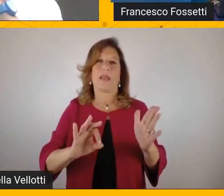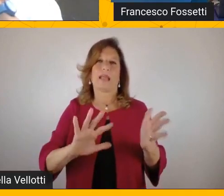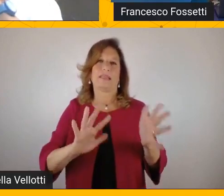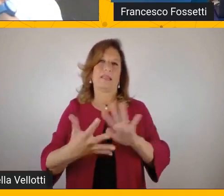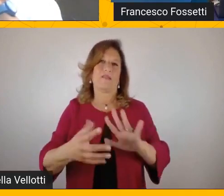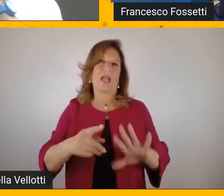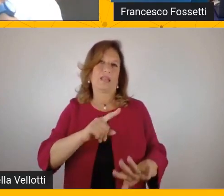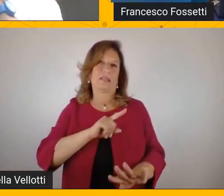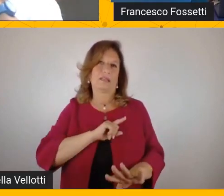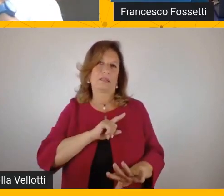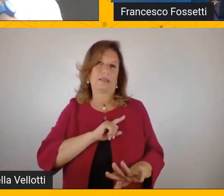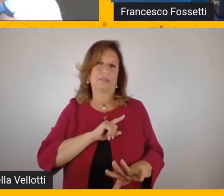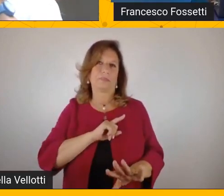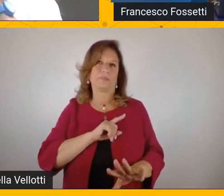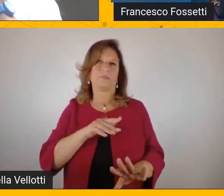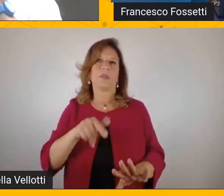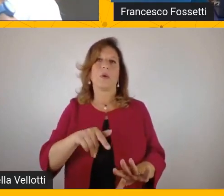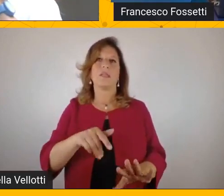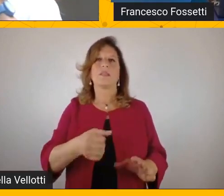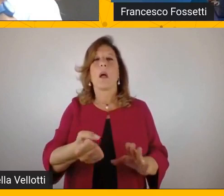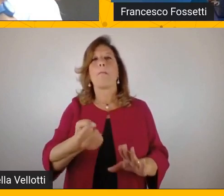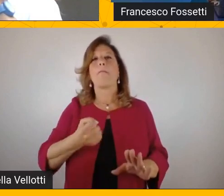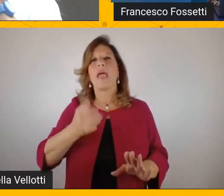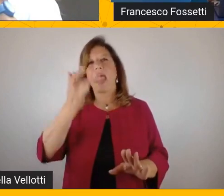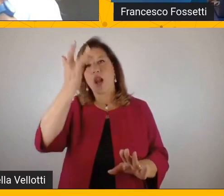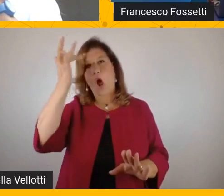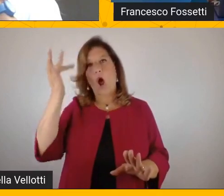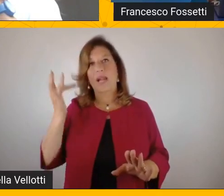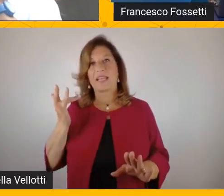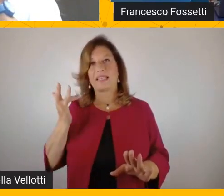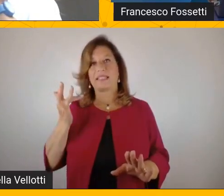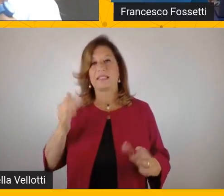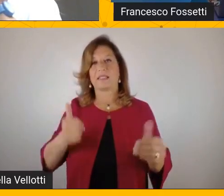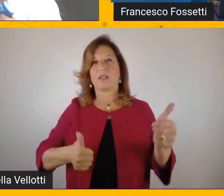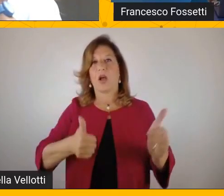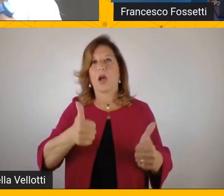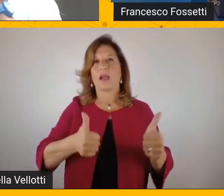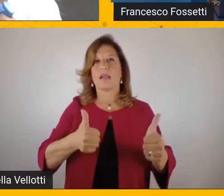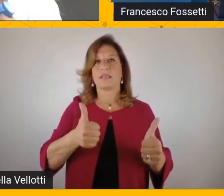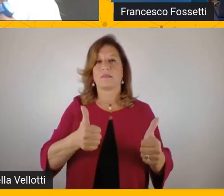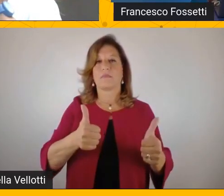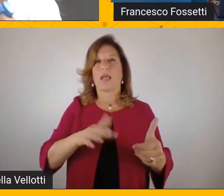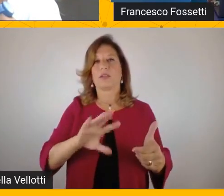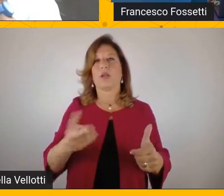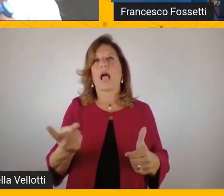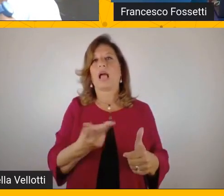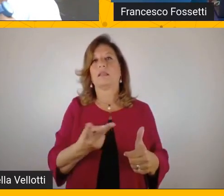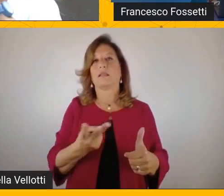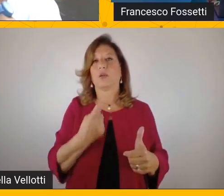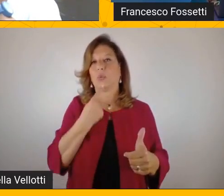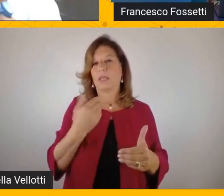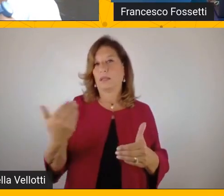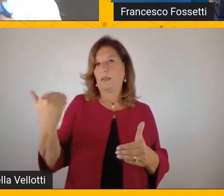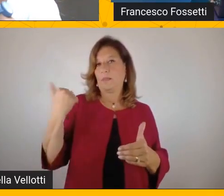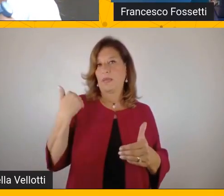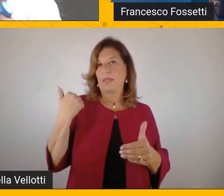diversa e secondo me molto meno rischiosa rispetto eh alle altre due che abbiamo appena